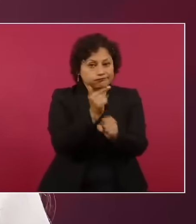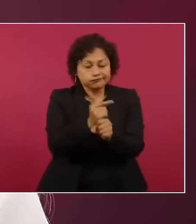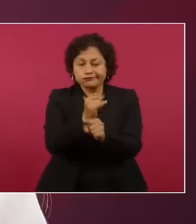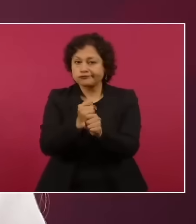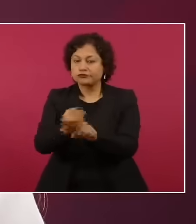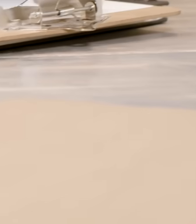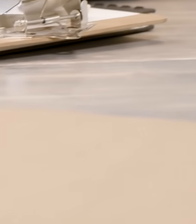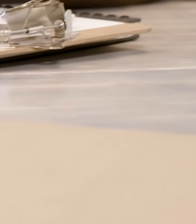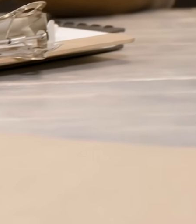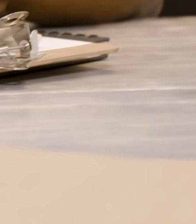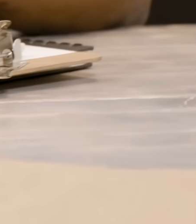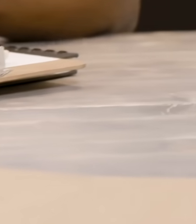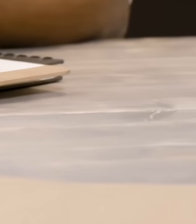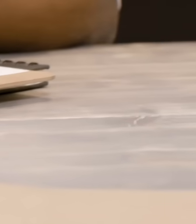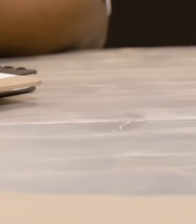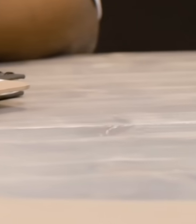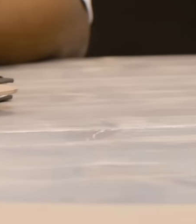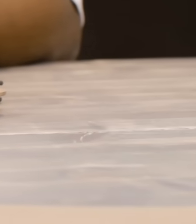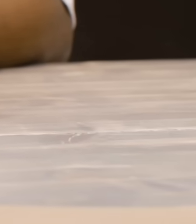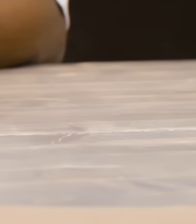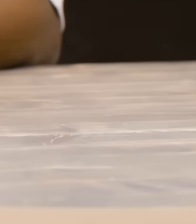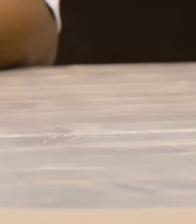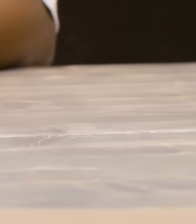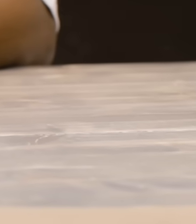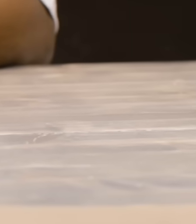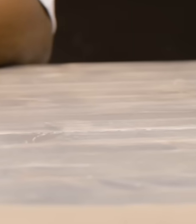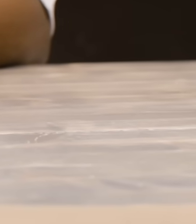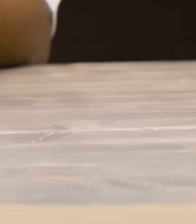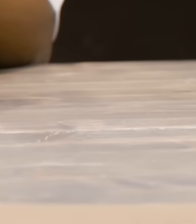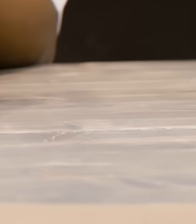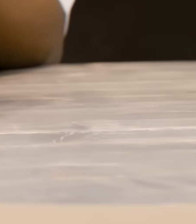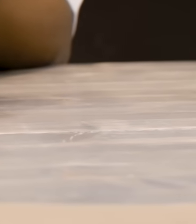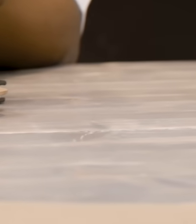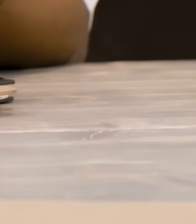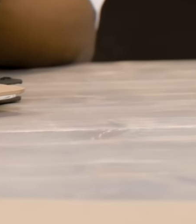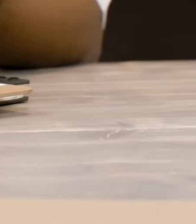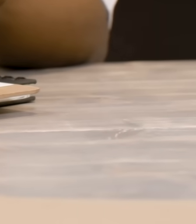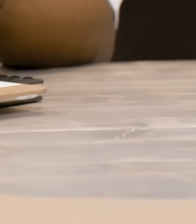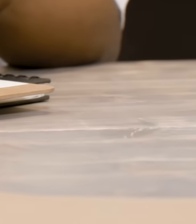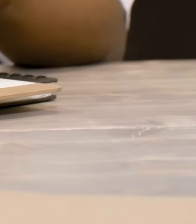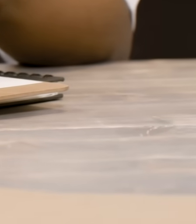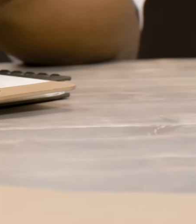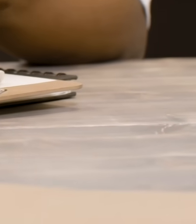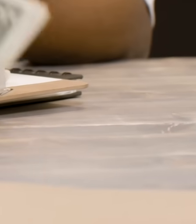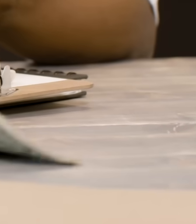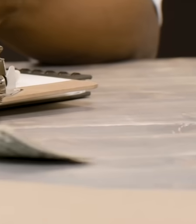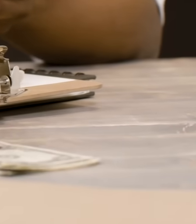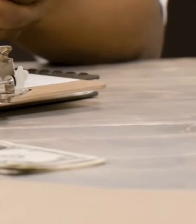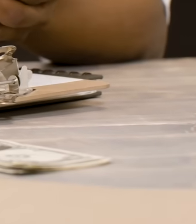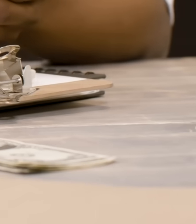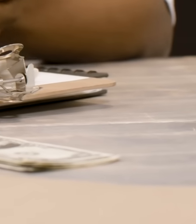y decidiendo a utilizar esta vía del gobierno de México y la que sigue por favor estamos trabajando